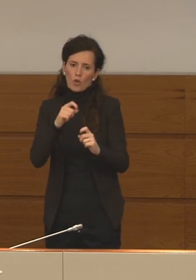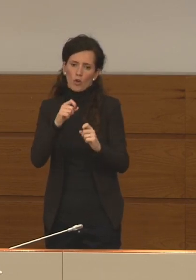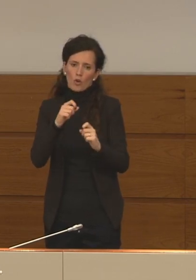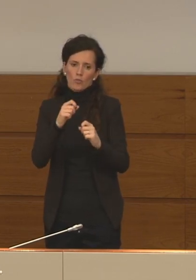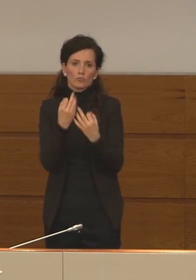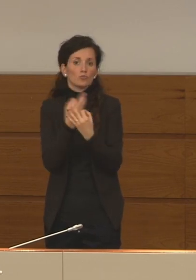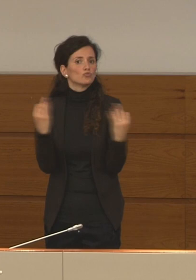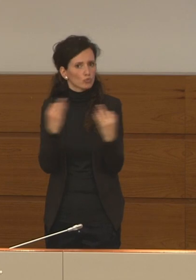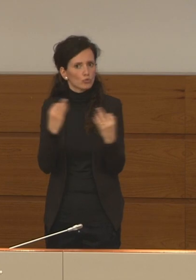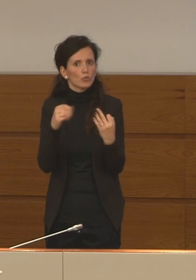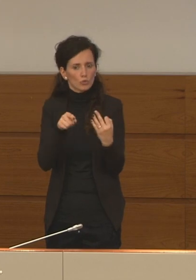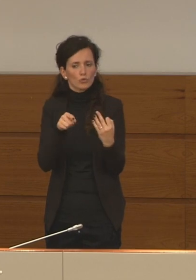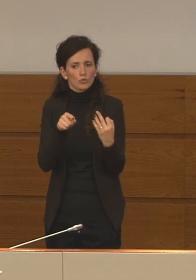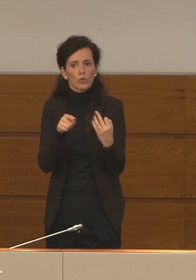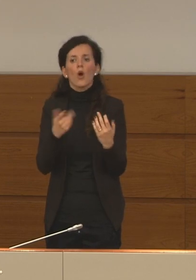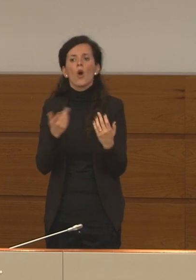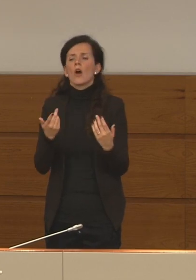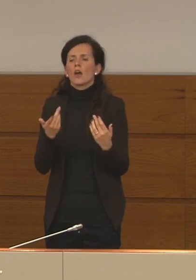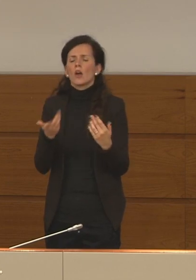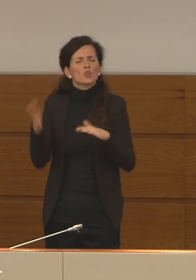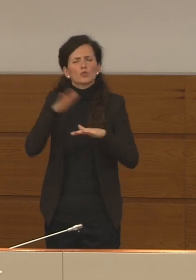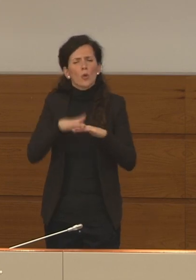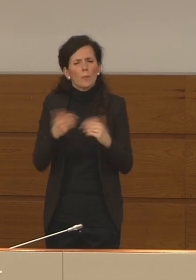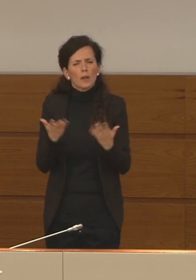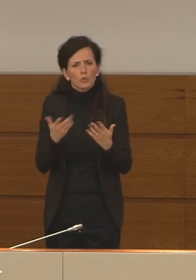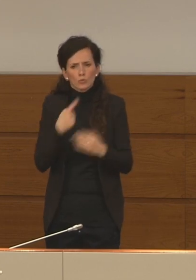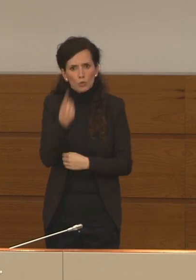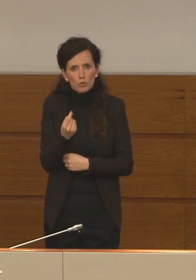soprattutto e voglio concludere era quello che ricordava il professore